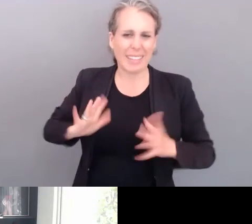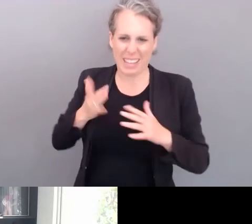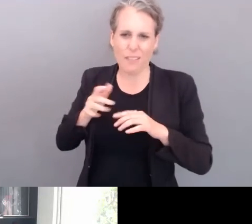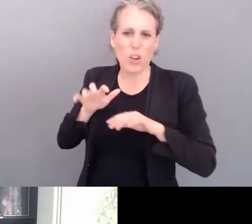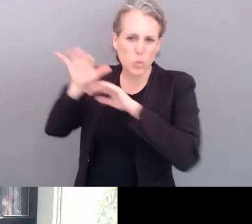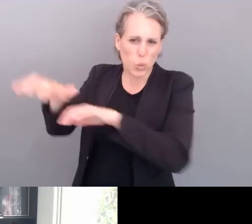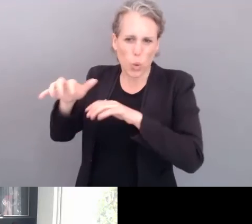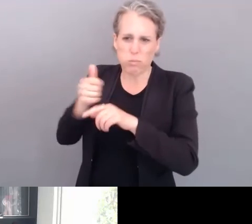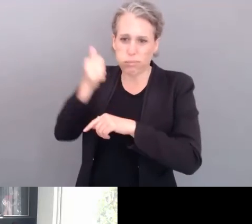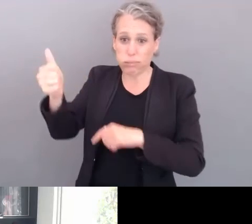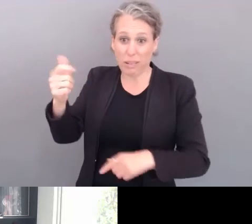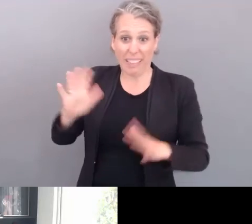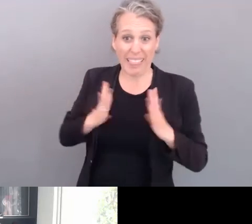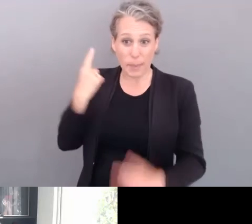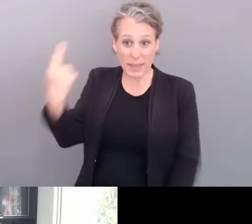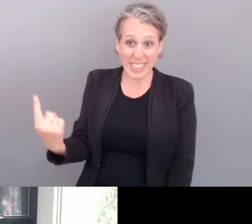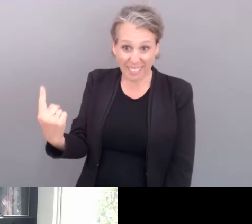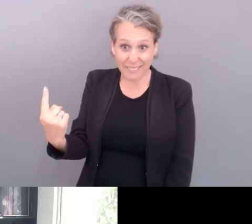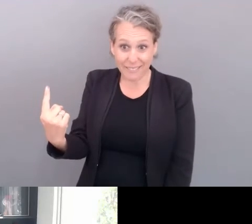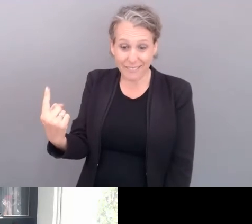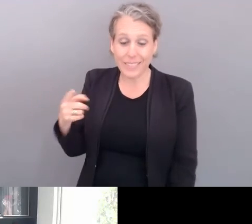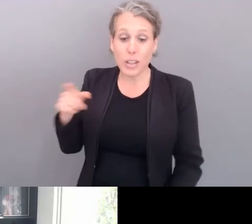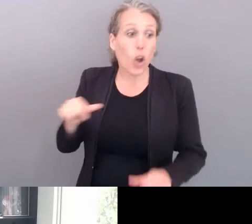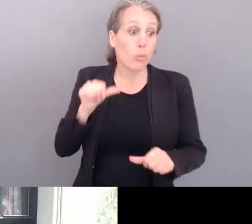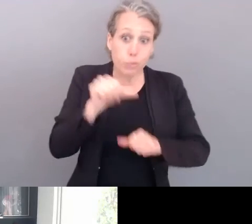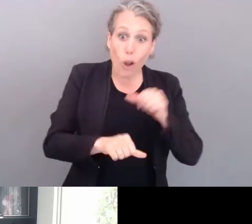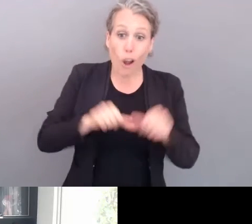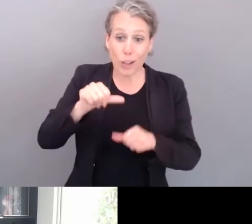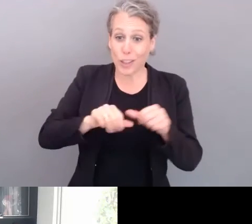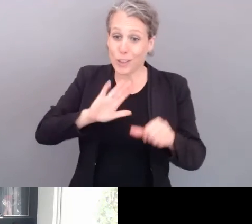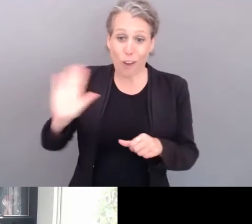Uno de los casos en particular que recuerdo es el de Di Johning: hombres jóvenes que